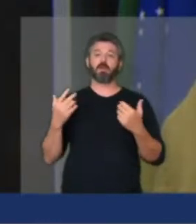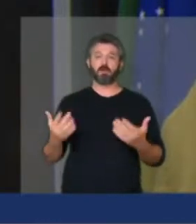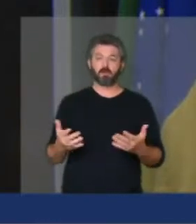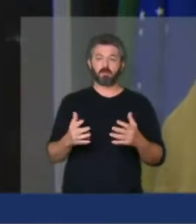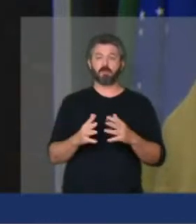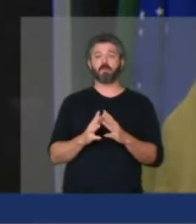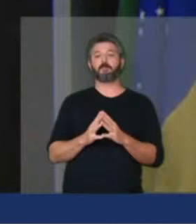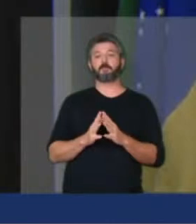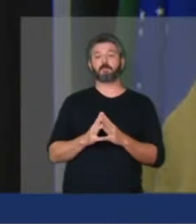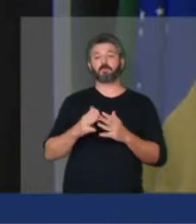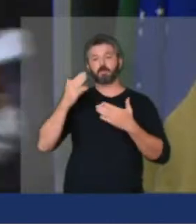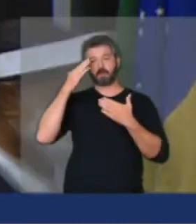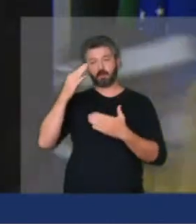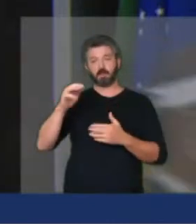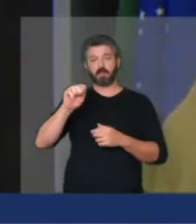DAVID. TAMBÉM QUERO AGRADECER